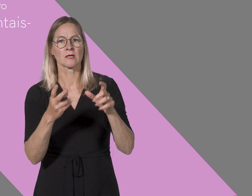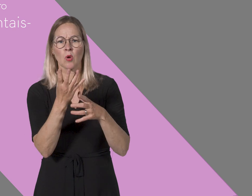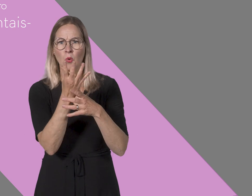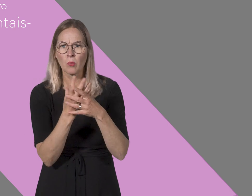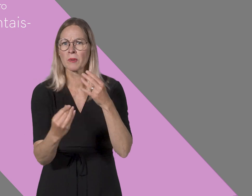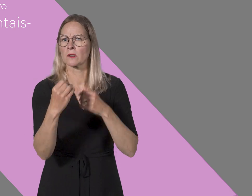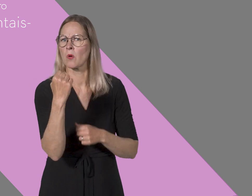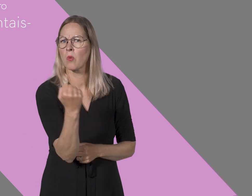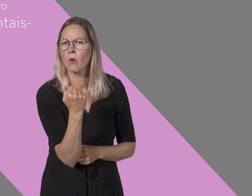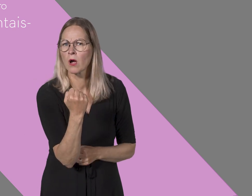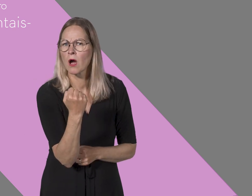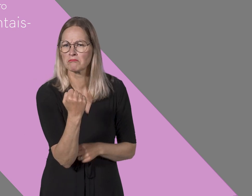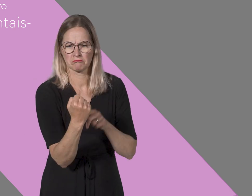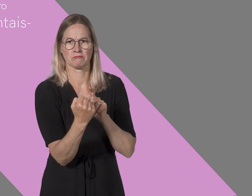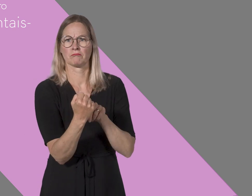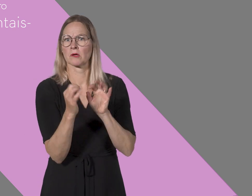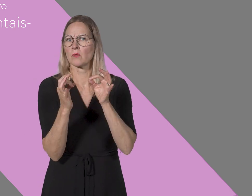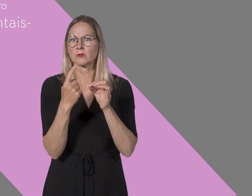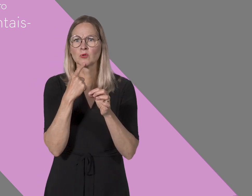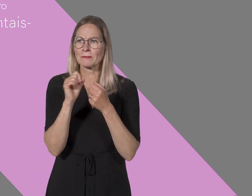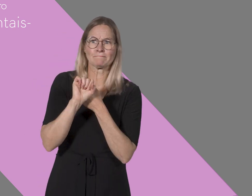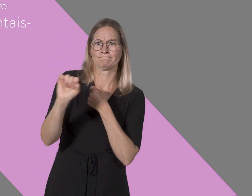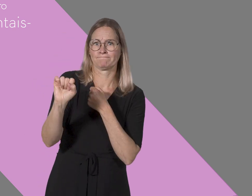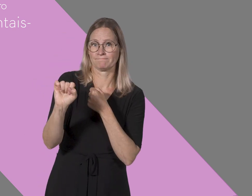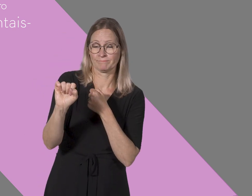kuinka Suomi torjuu hybridiuhkia.